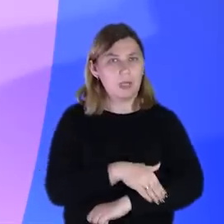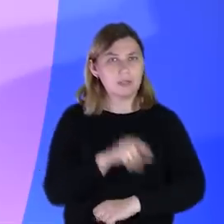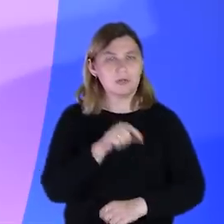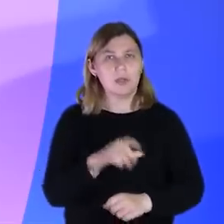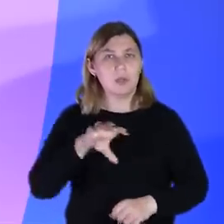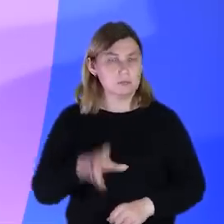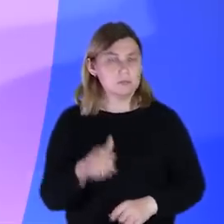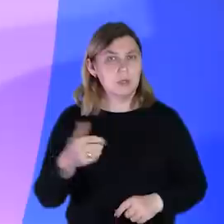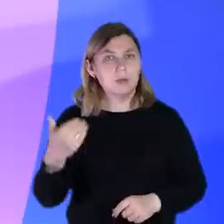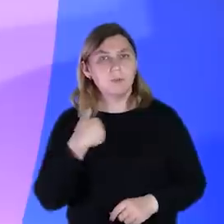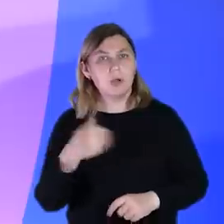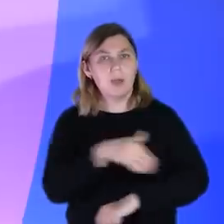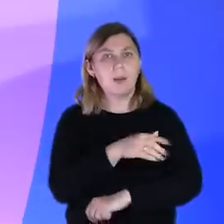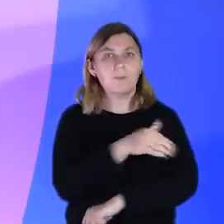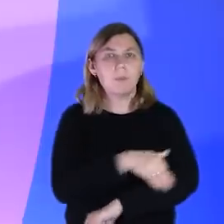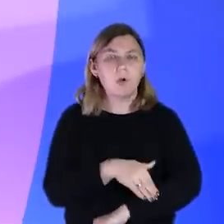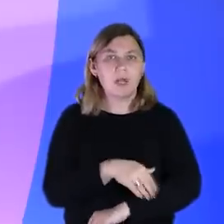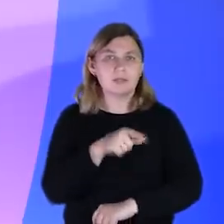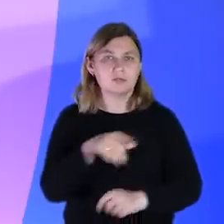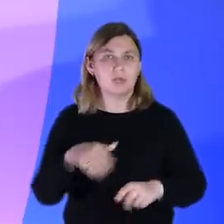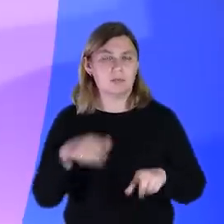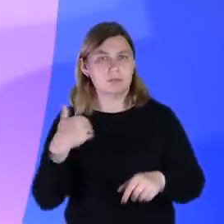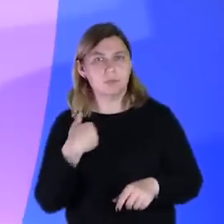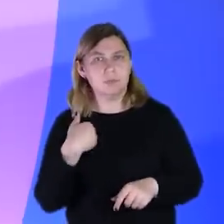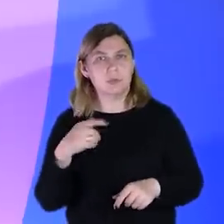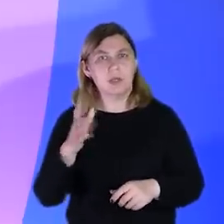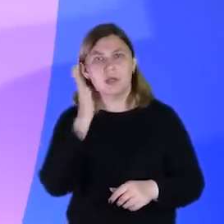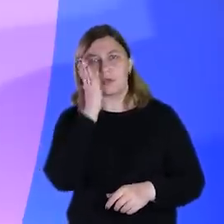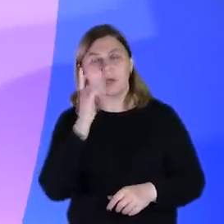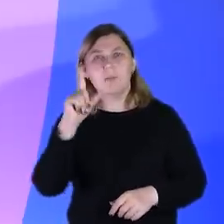że na pograniczu istniały chutory całkowicie zamieszkane przez Poleszuków miejscowych,